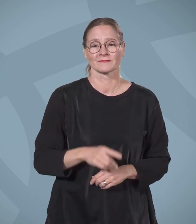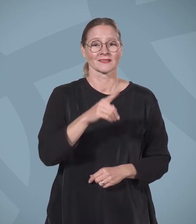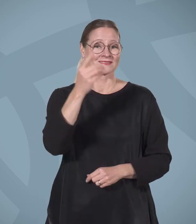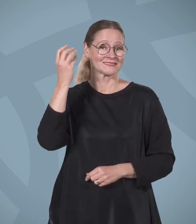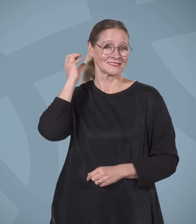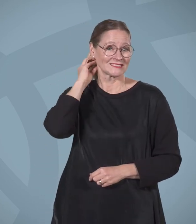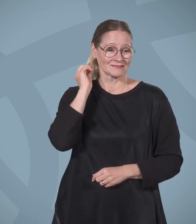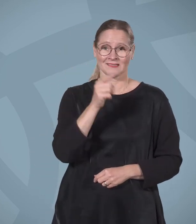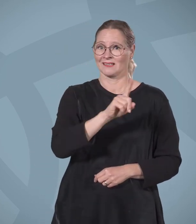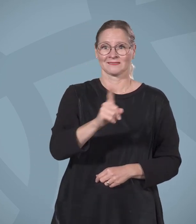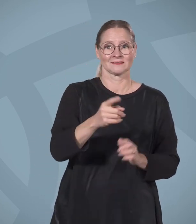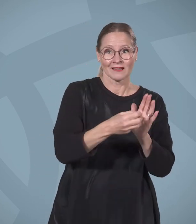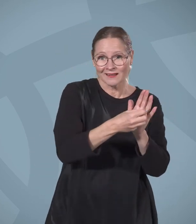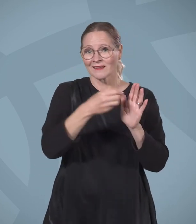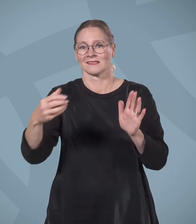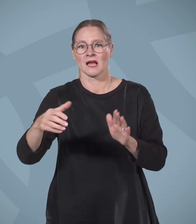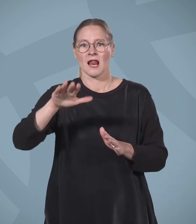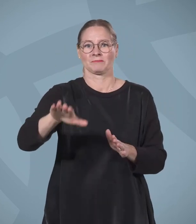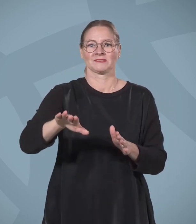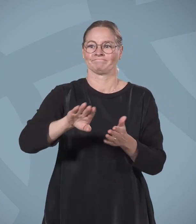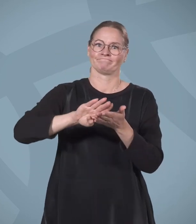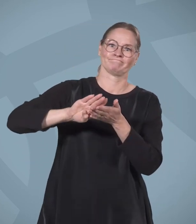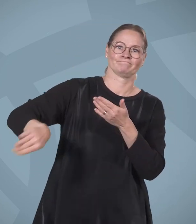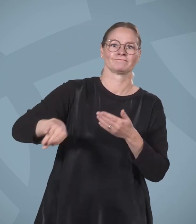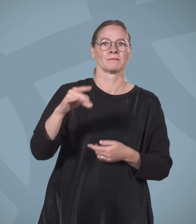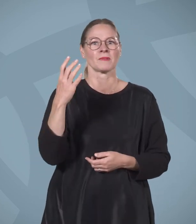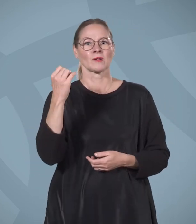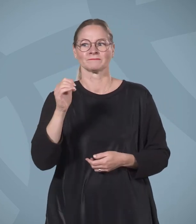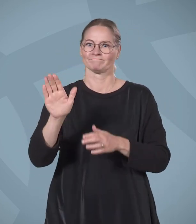Sisäkorvaistute ei saa aiheuttaa sitä, että lapselta evätään mahdollisuus -